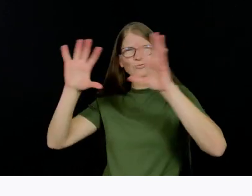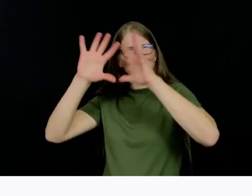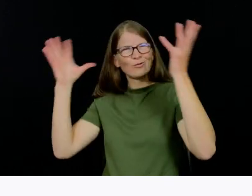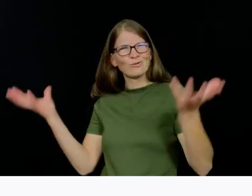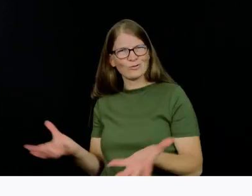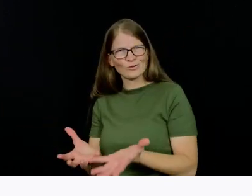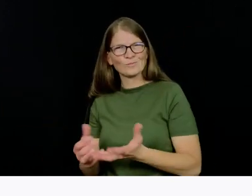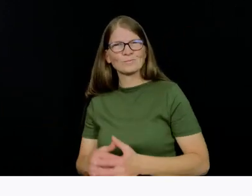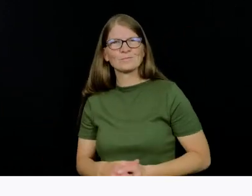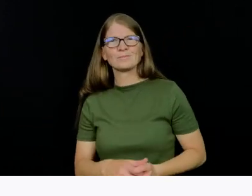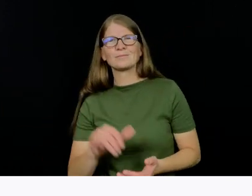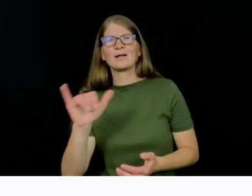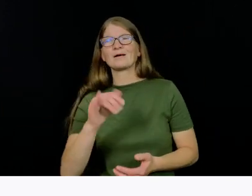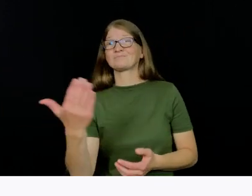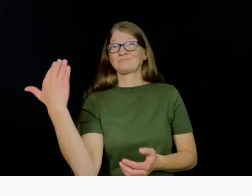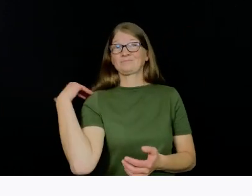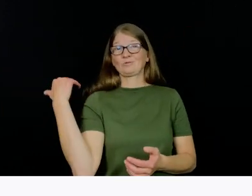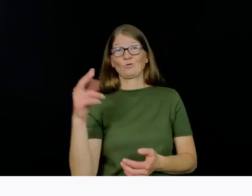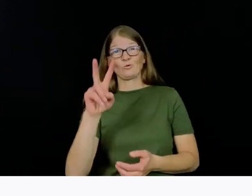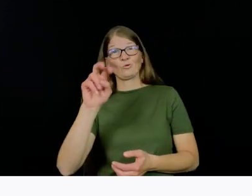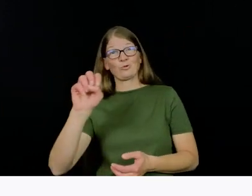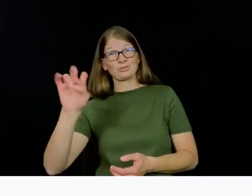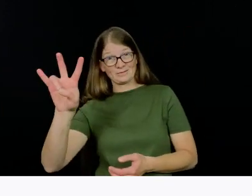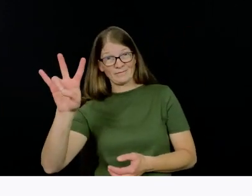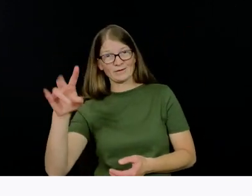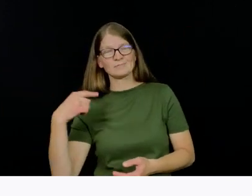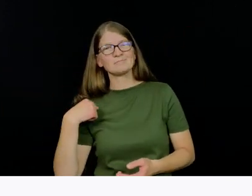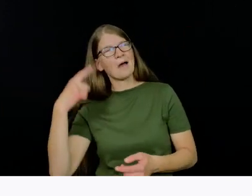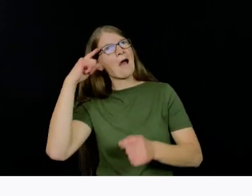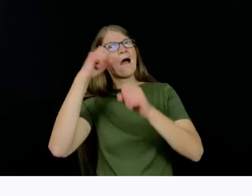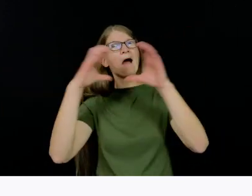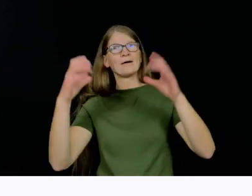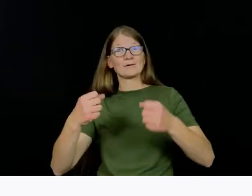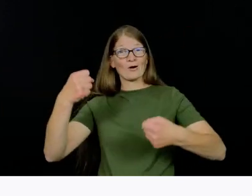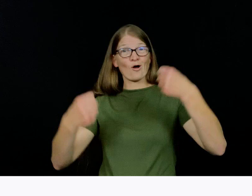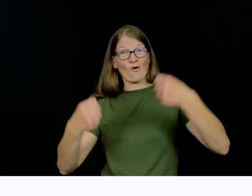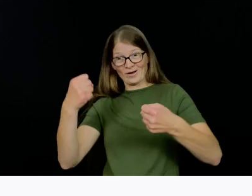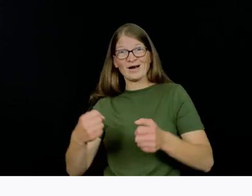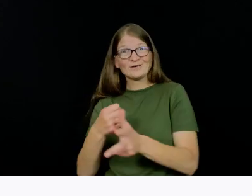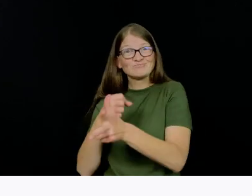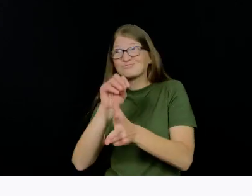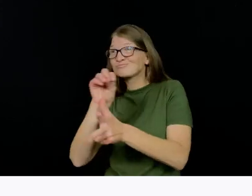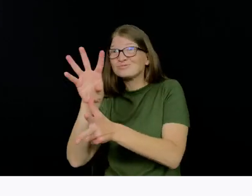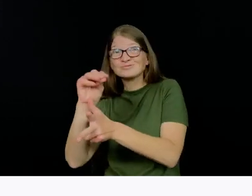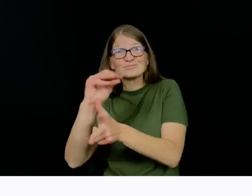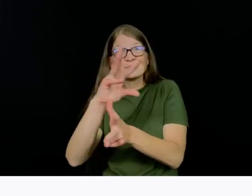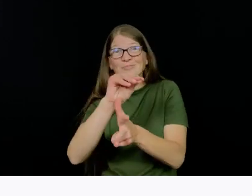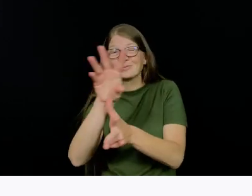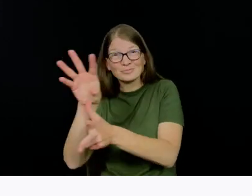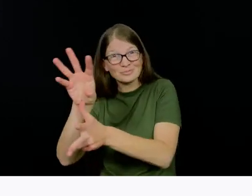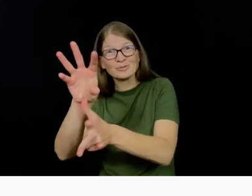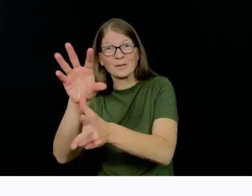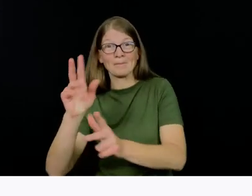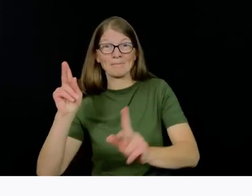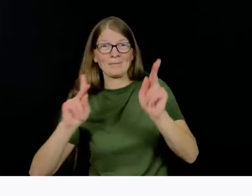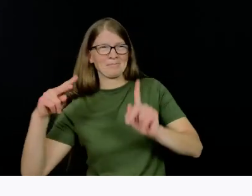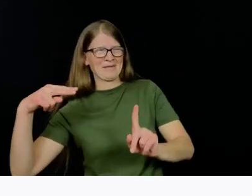بدأنا في قيادة السيارات في الشارع من أجل التقاط صورٍ للعالم الحقيقي في ذلك الوقت، اعتقدَ الناس أنه عمل مستحيل